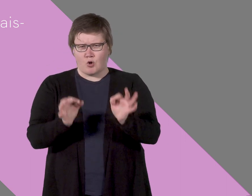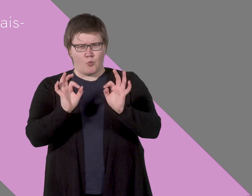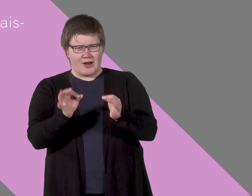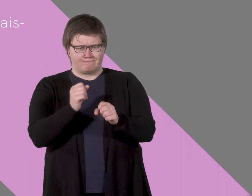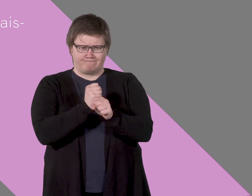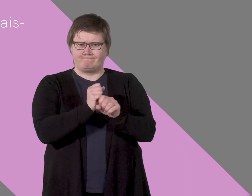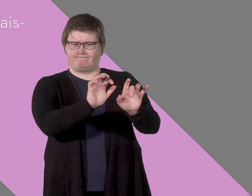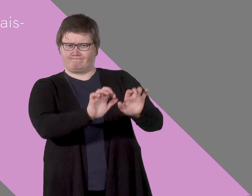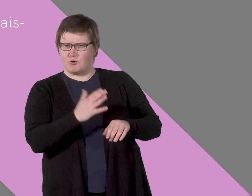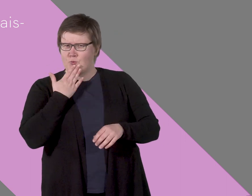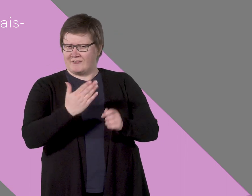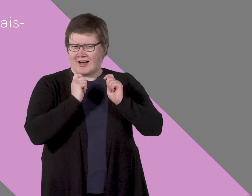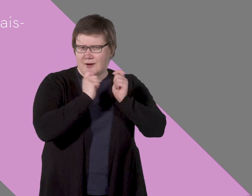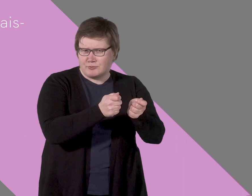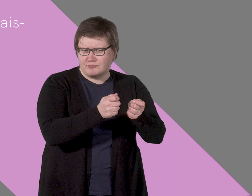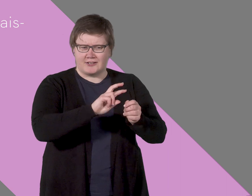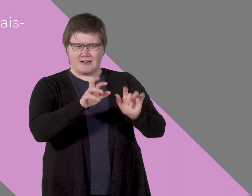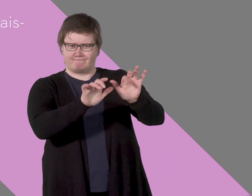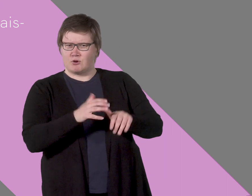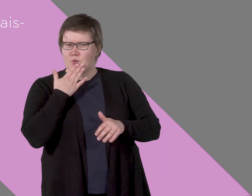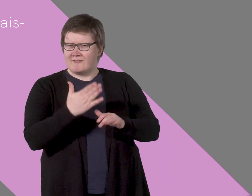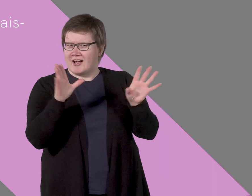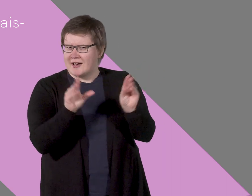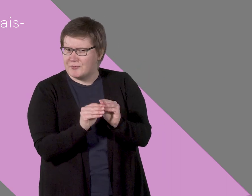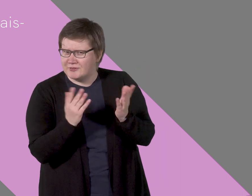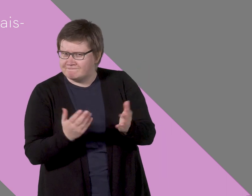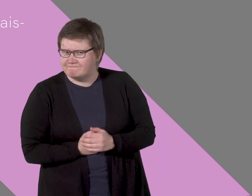Miten tehdään hyvä hakemus tai hyvä raportointi?